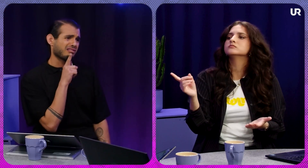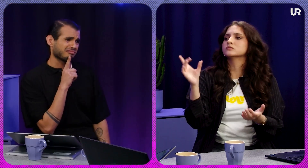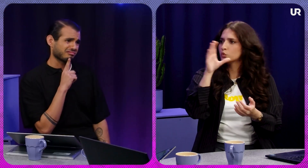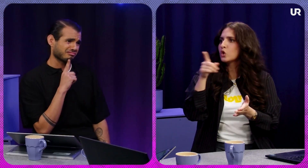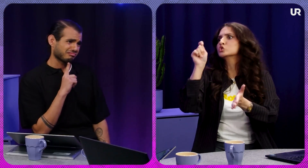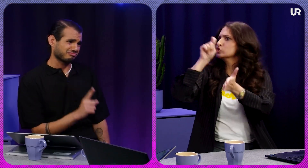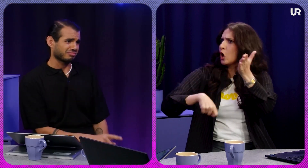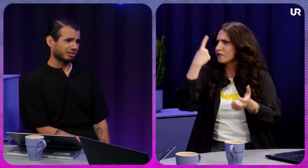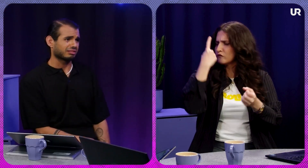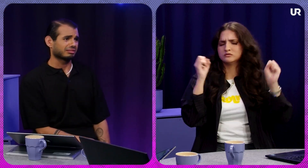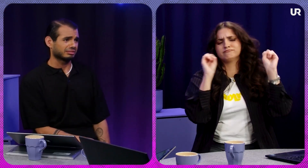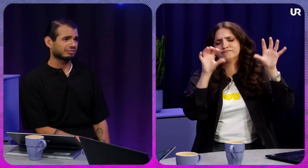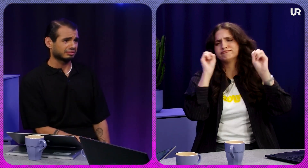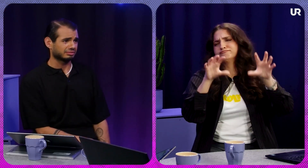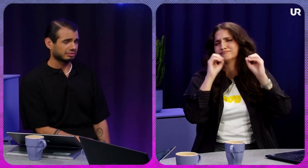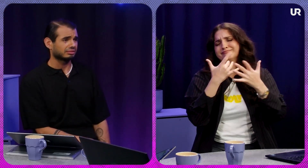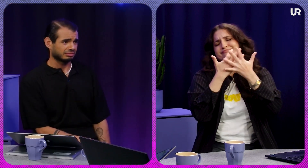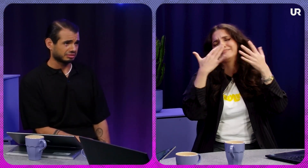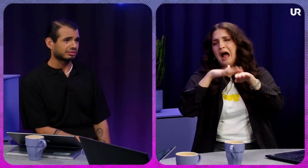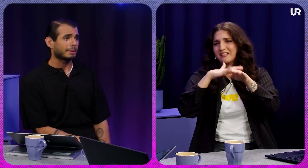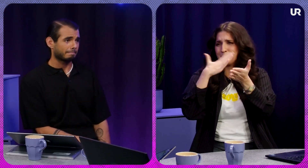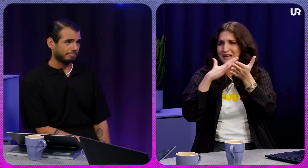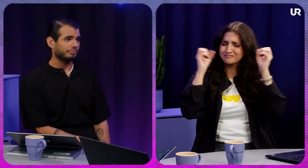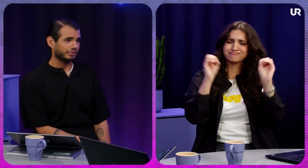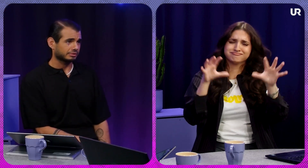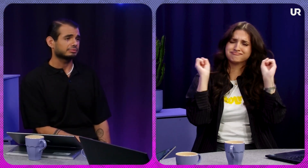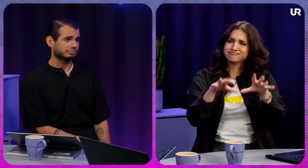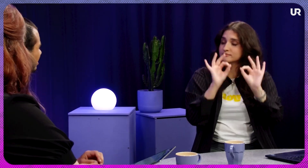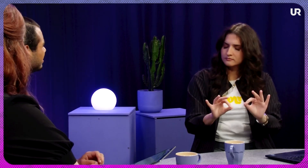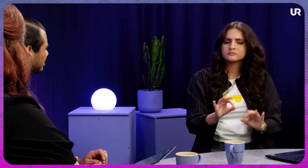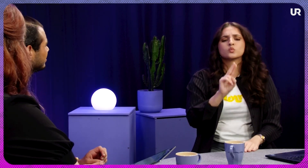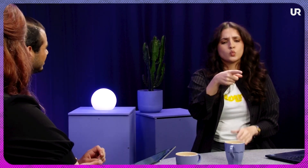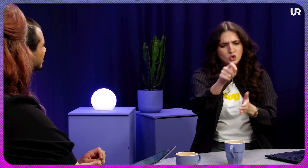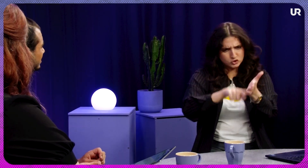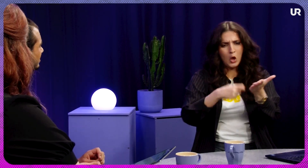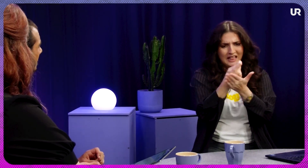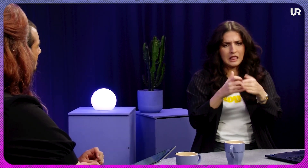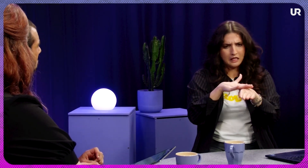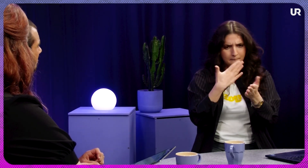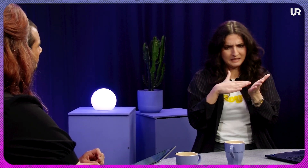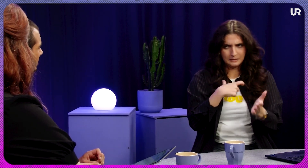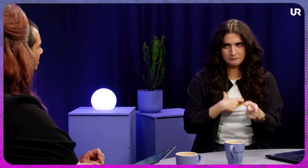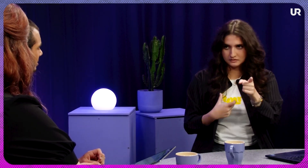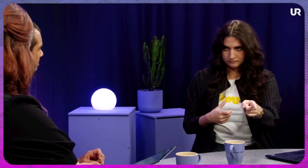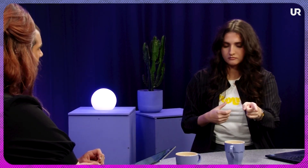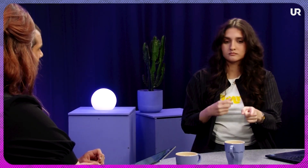Amir: Sööött! Jessica: -då börjar ni med att mata den med en massa kattbilder- då säger ni till AI:n "nu får du börja rita en kattbild åt mig!".